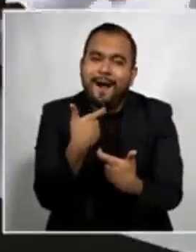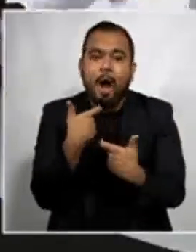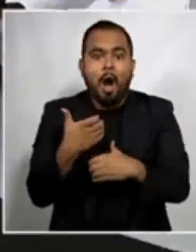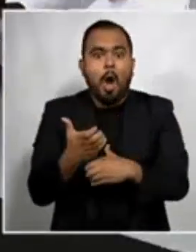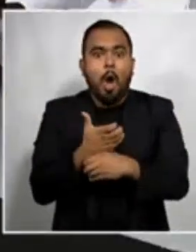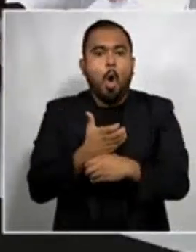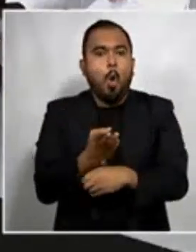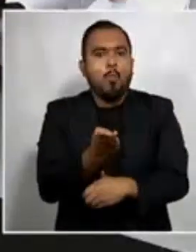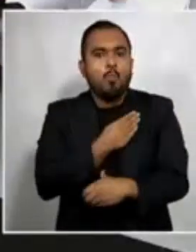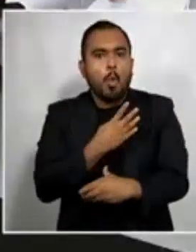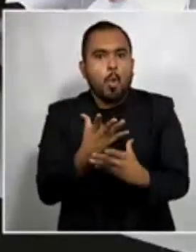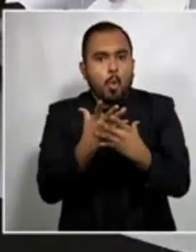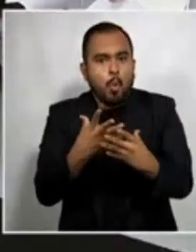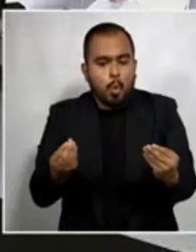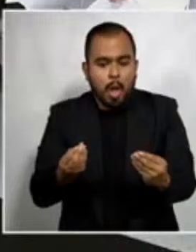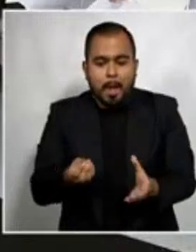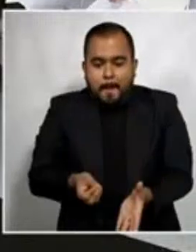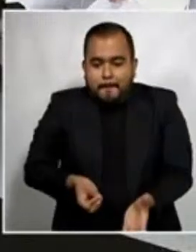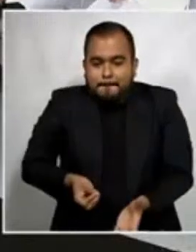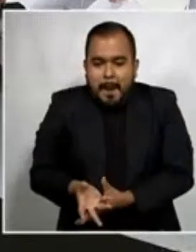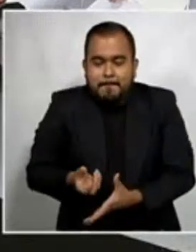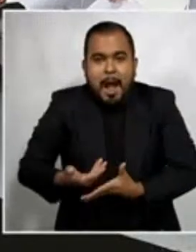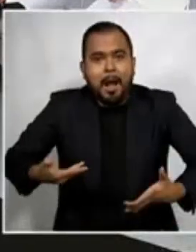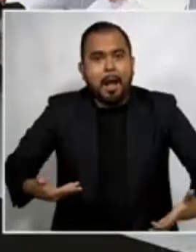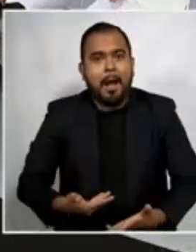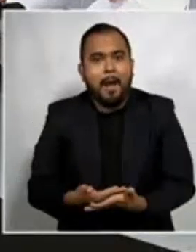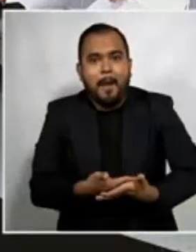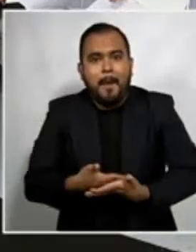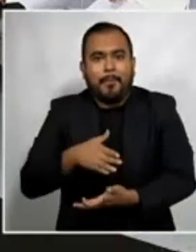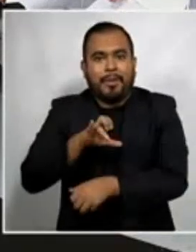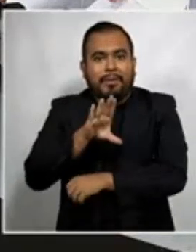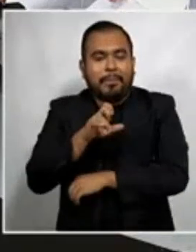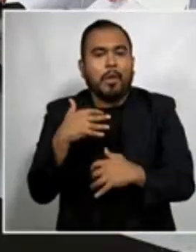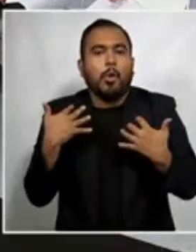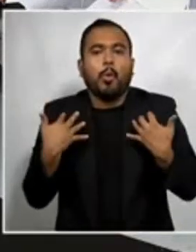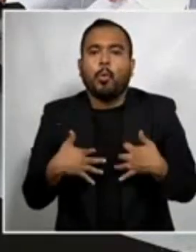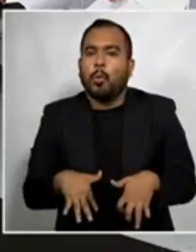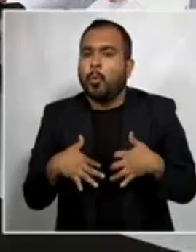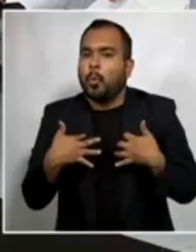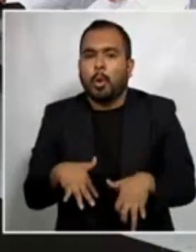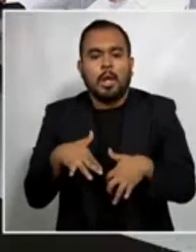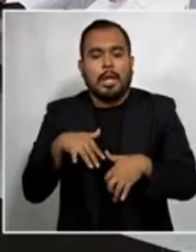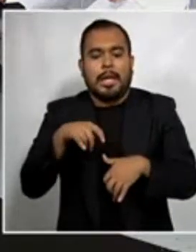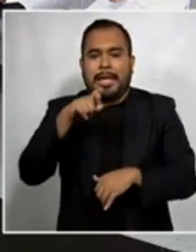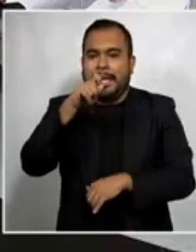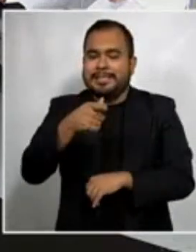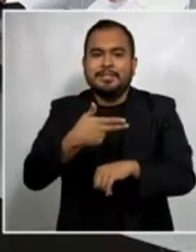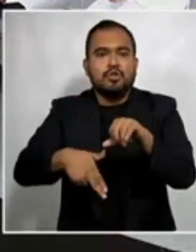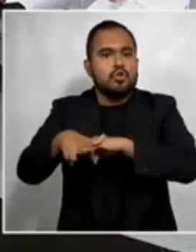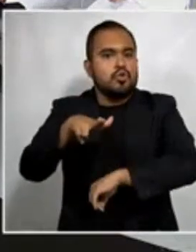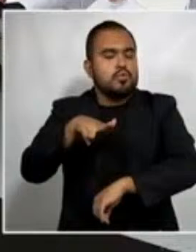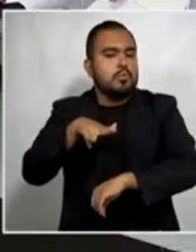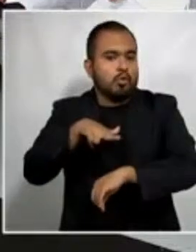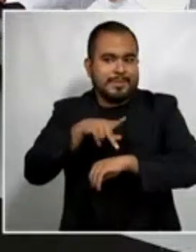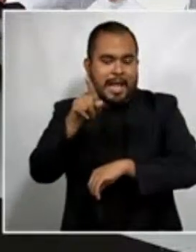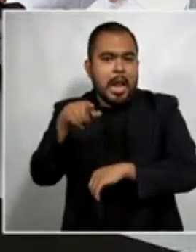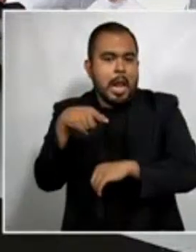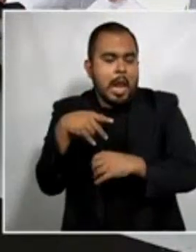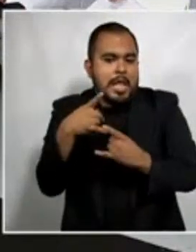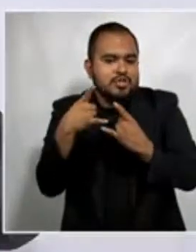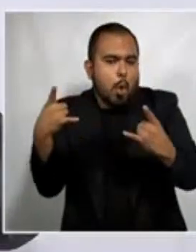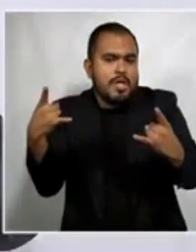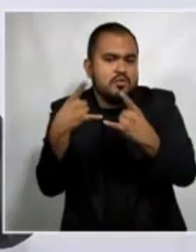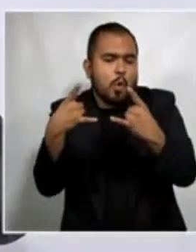de nacimientos y de historias que dignifican la medicina pública. Allí se formaron generaciones